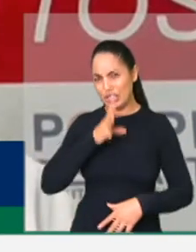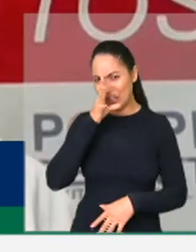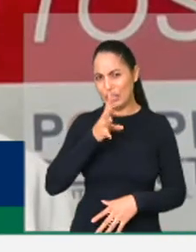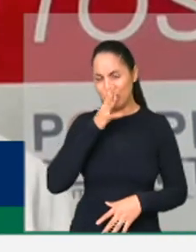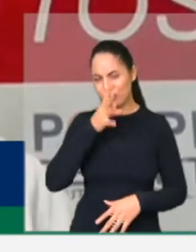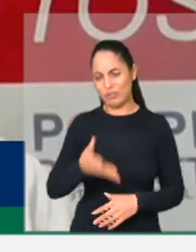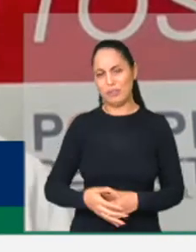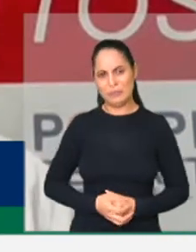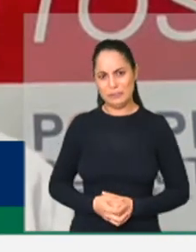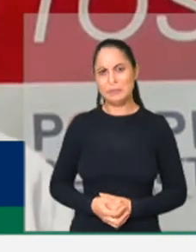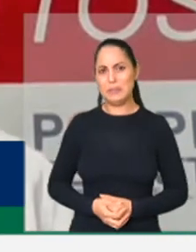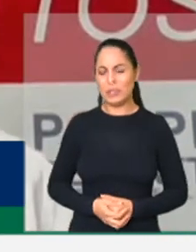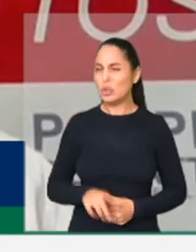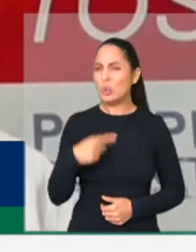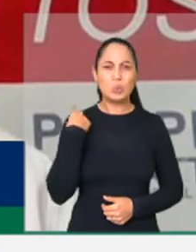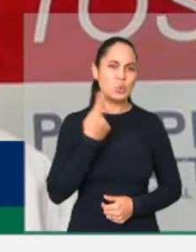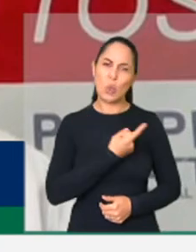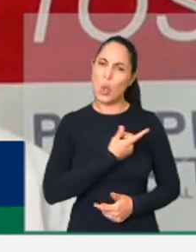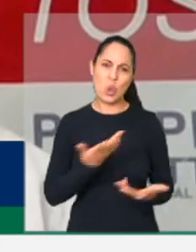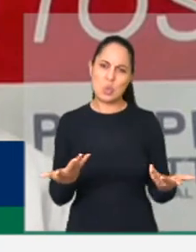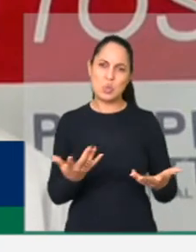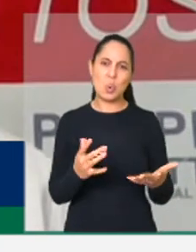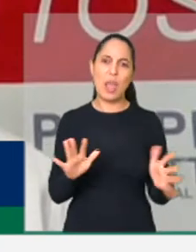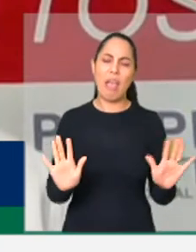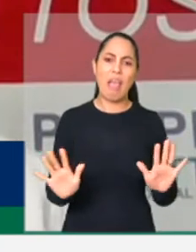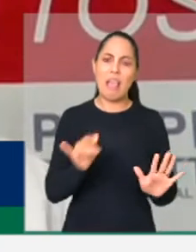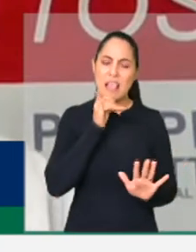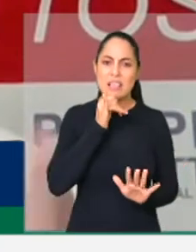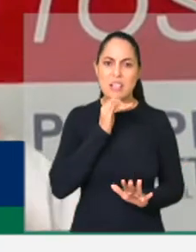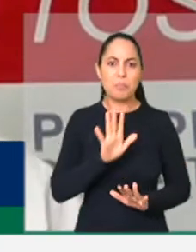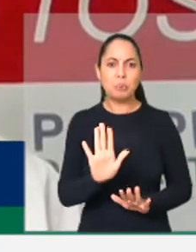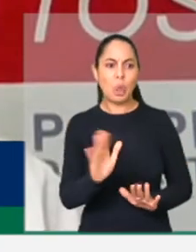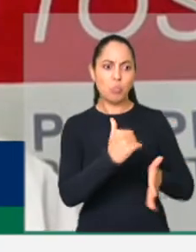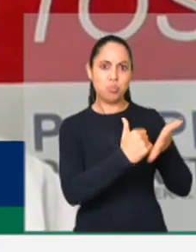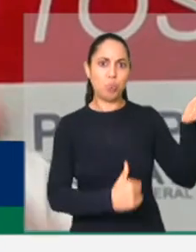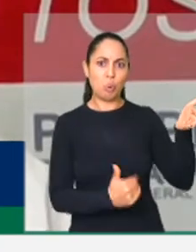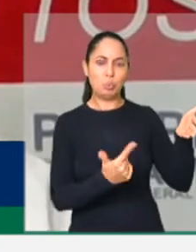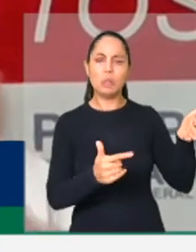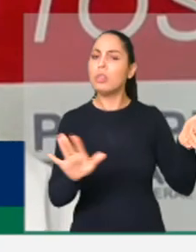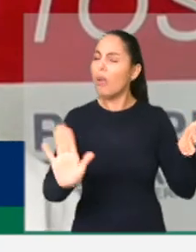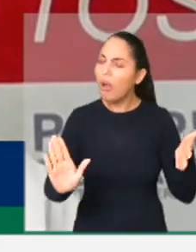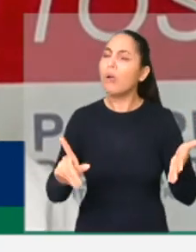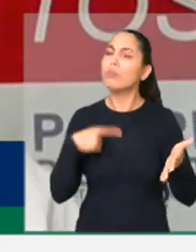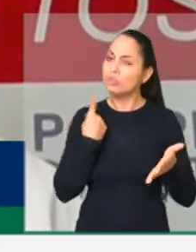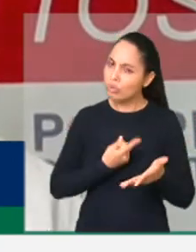DEMAIS O SANTO DESCONFIA. -- [DEPUTADO]: PELO PT, PRESIDENTE. -- [PRESIDENTE]: COMO ORIENTA O SOLIDARIEDADE? O